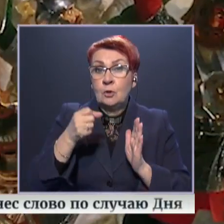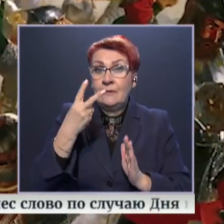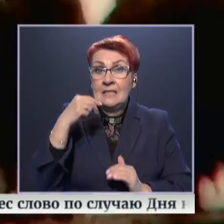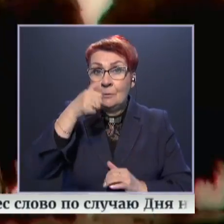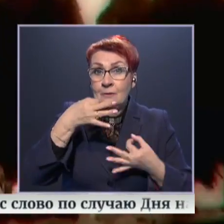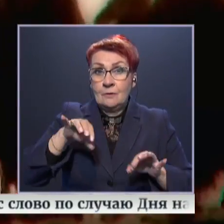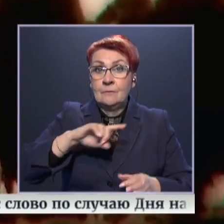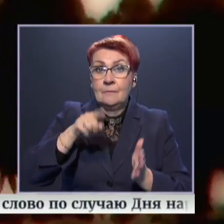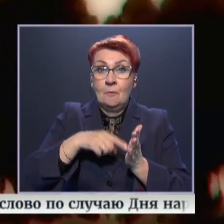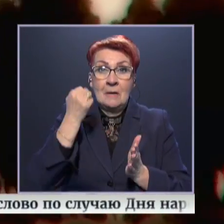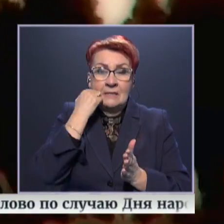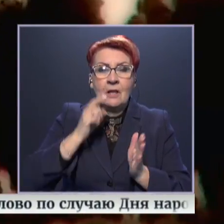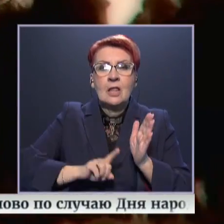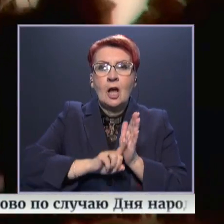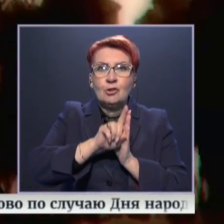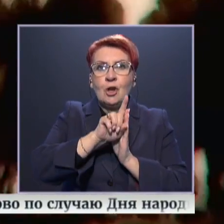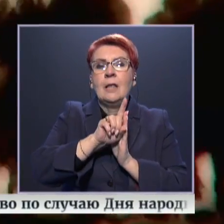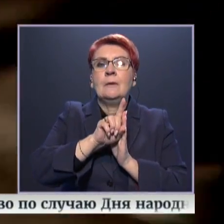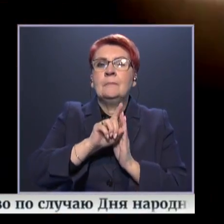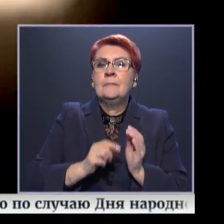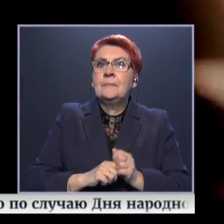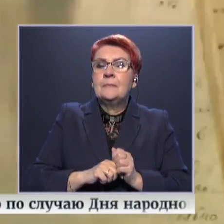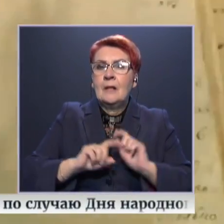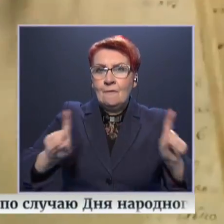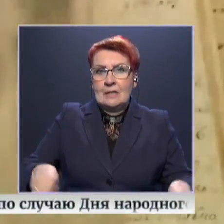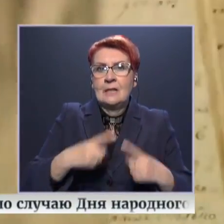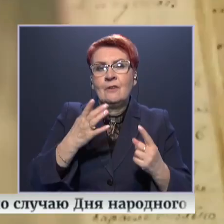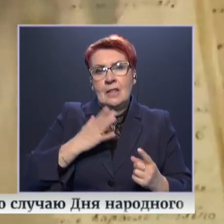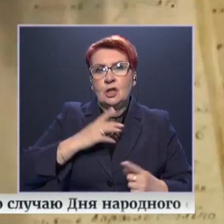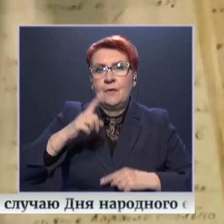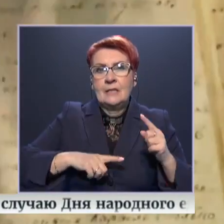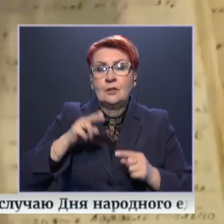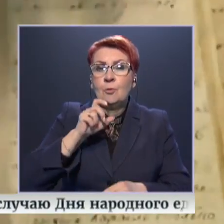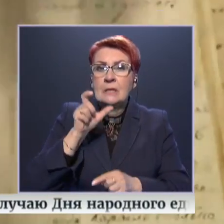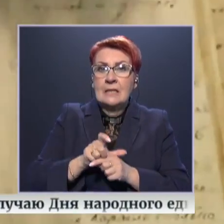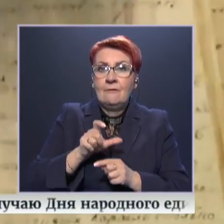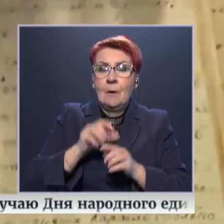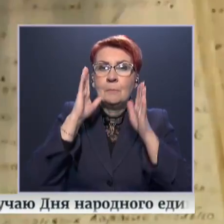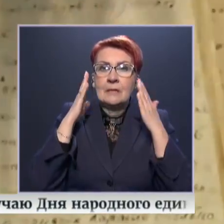году началом Возрождения внутренней целостности нашего отечества по словам предстоятеля Именно тогда